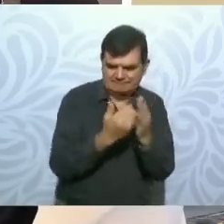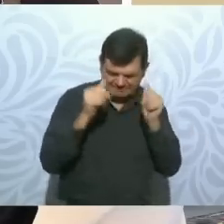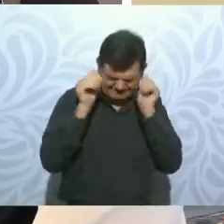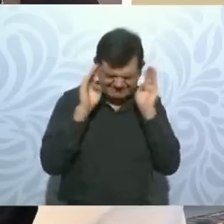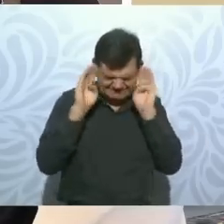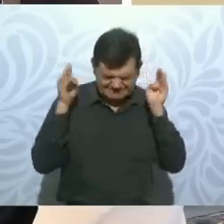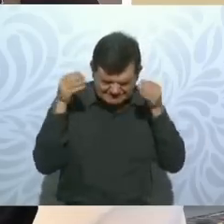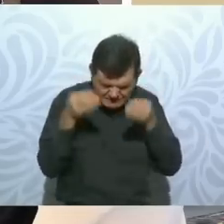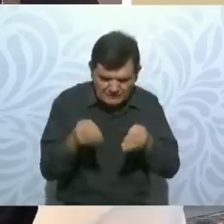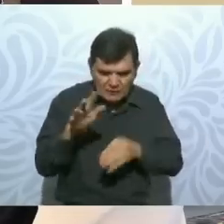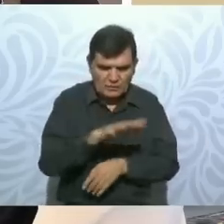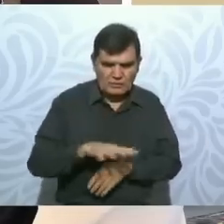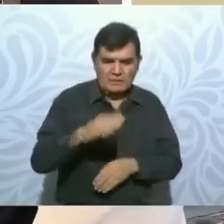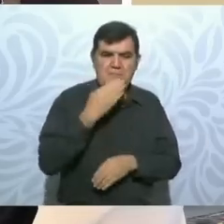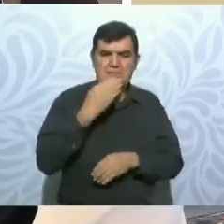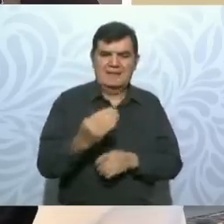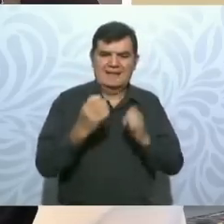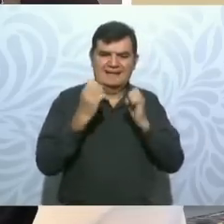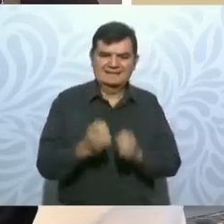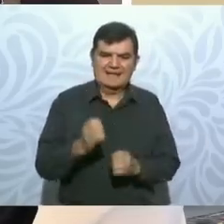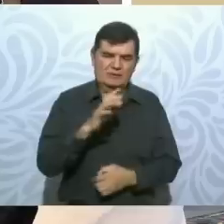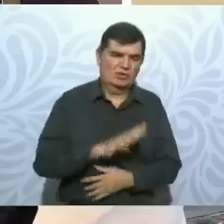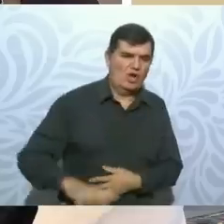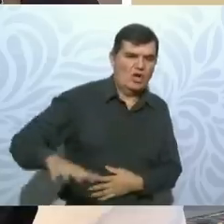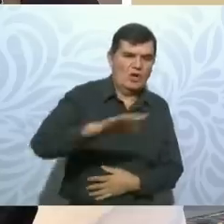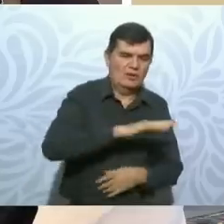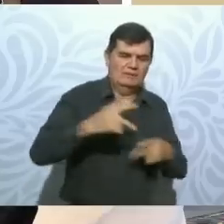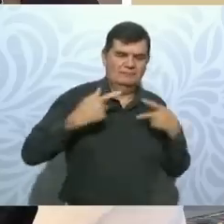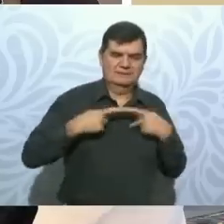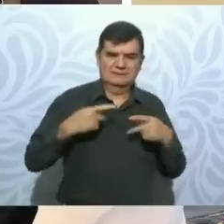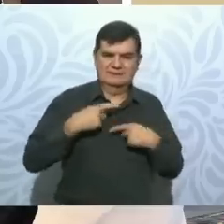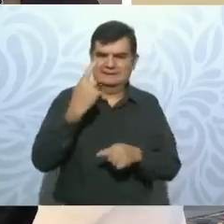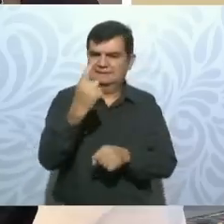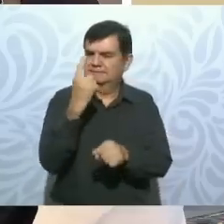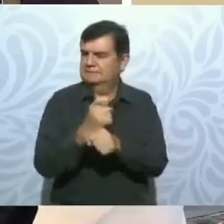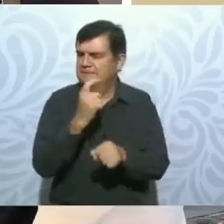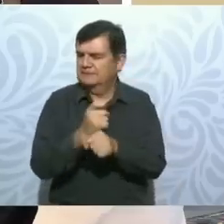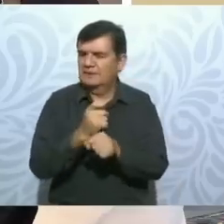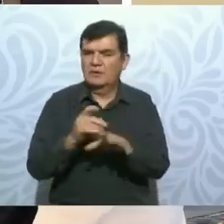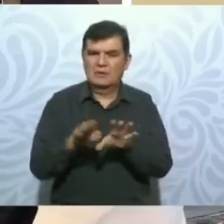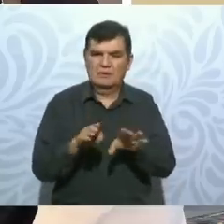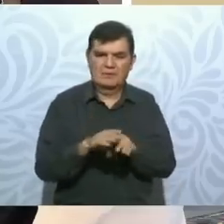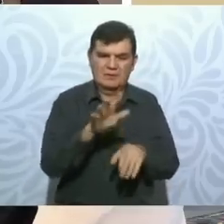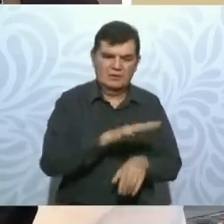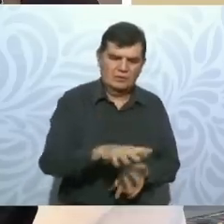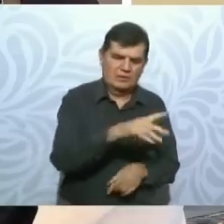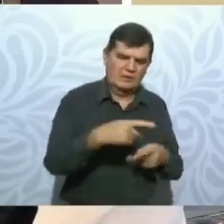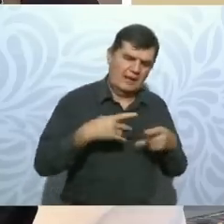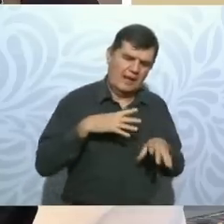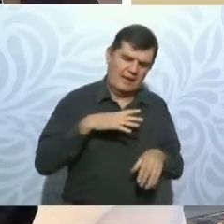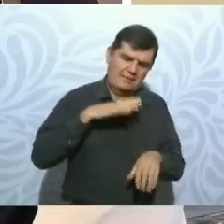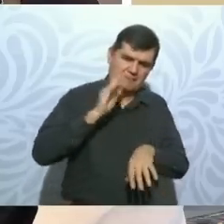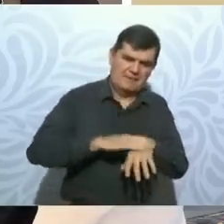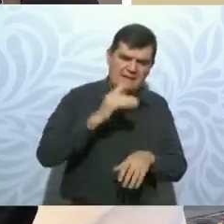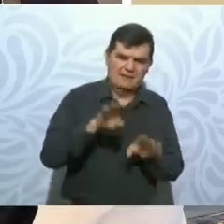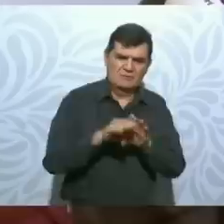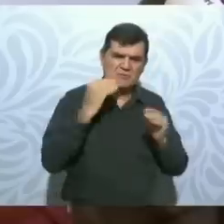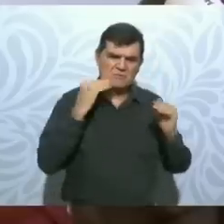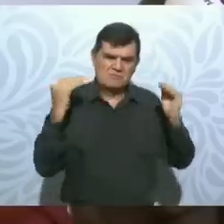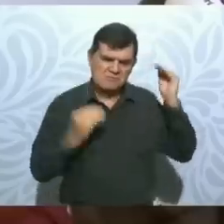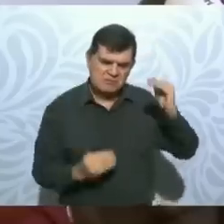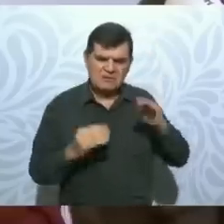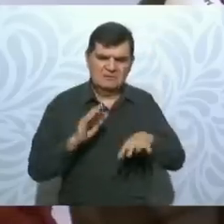el bienestar de la población principalmente de la que vive con mayores desigualdades y desventajas